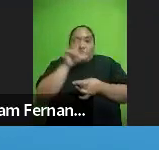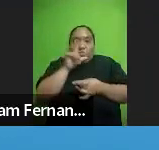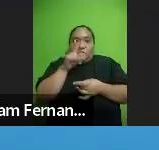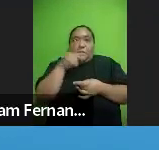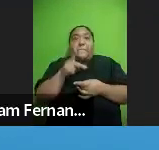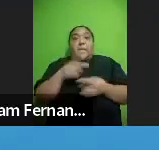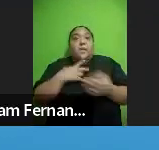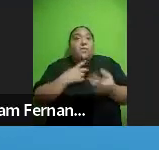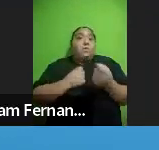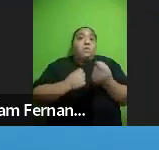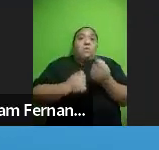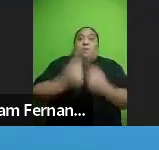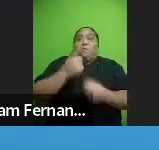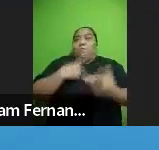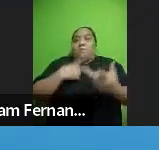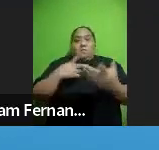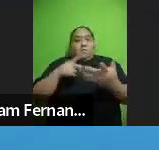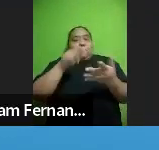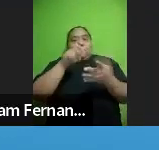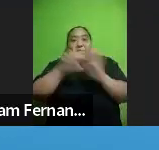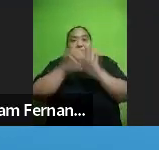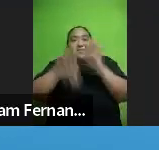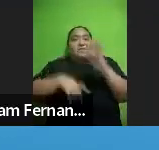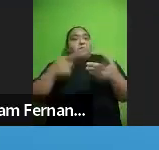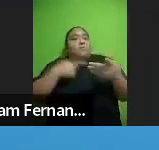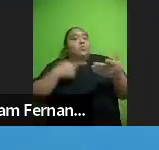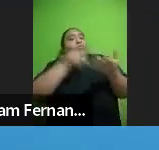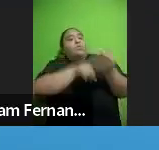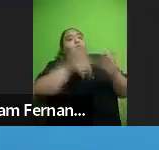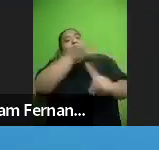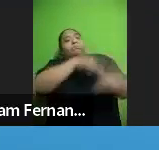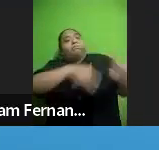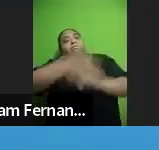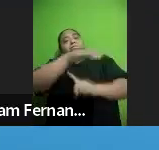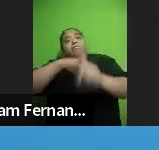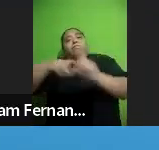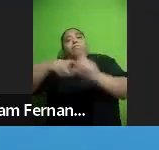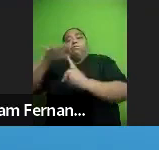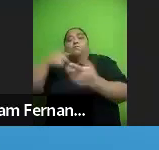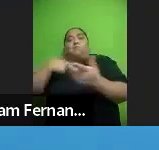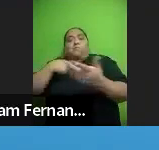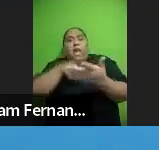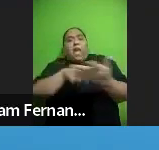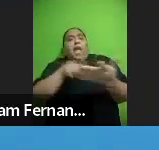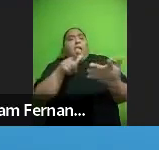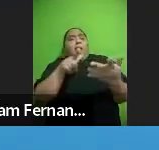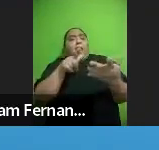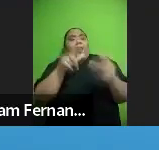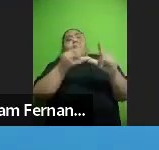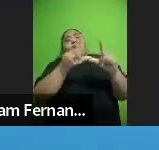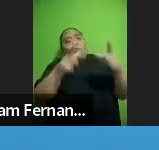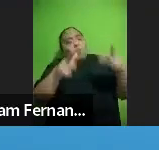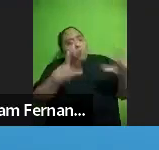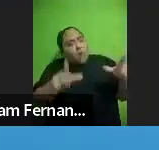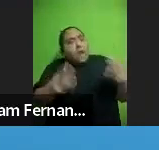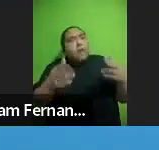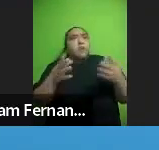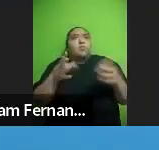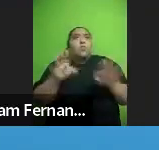pensamiento y lenguaje, si se uando cuando habla de pensamiento y lenguaje, sí se refería al lenguaje como esta capacidad humana humana, pero humana, pero en otros aspectos se refería a la lengua en